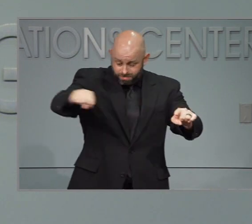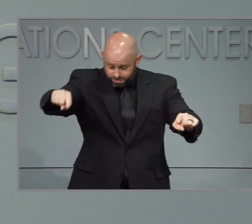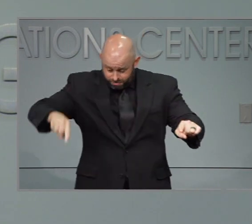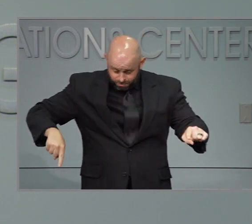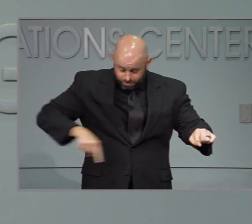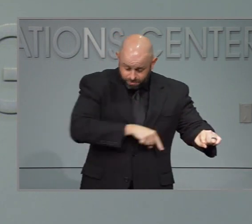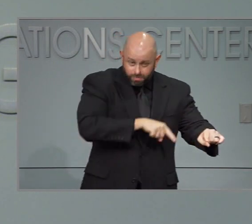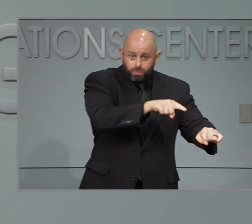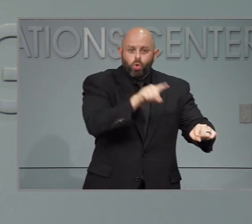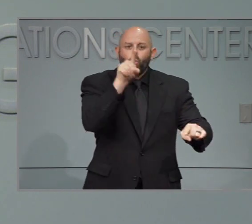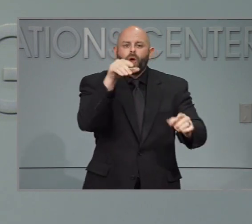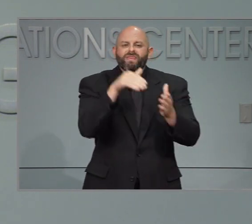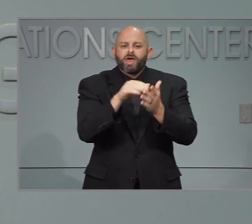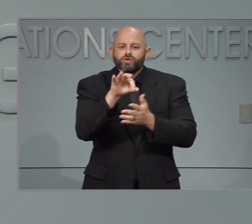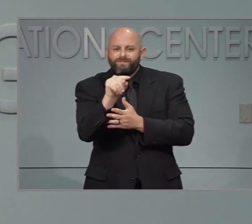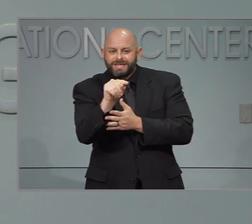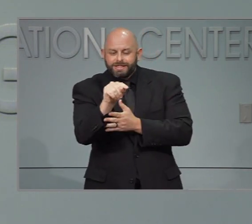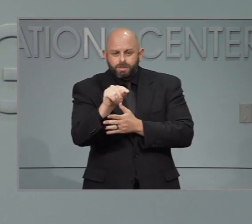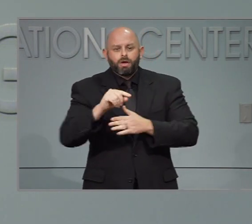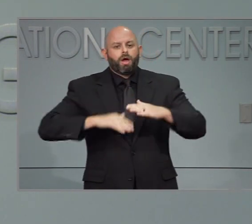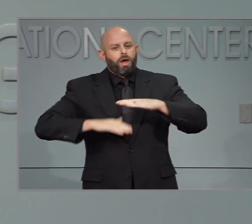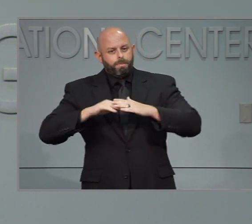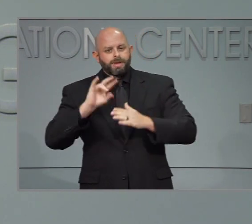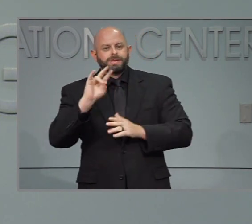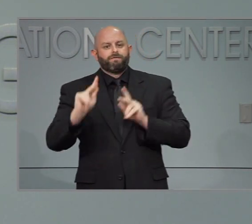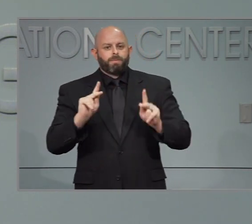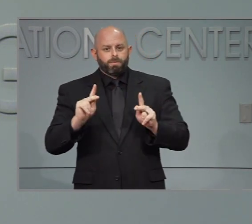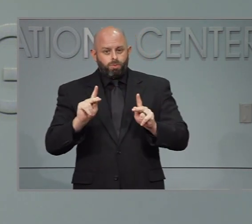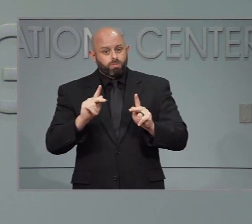por cada siete personas por cada mil pies cuadrados que